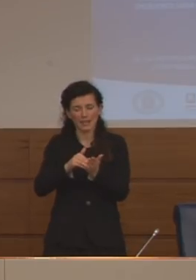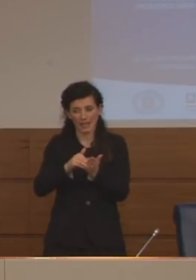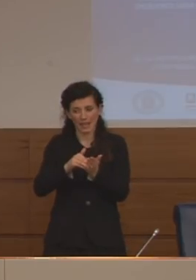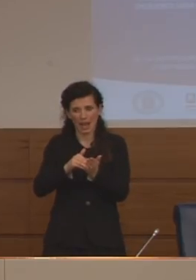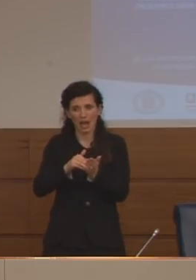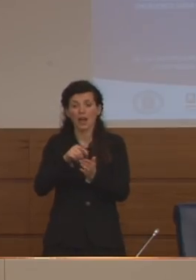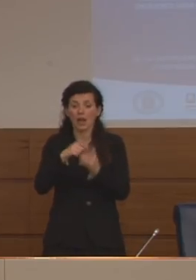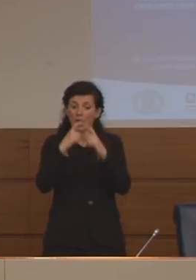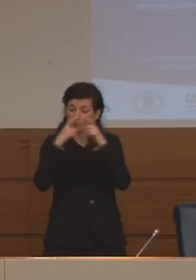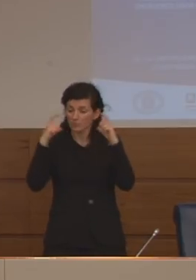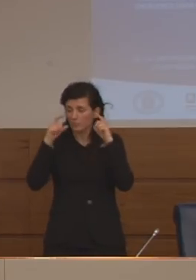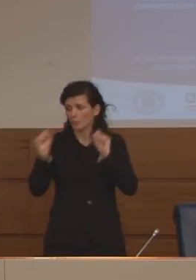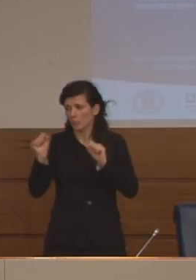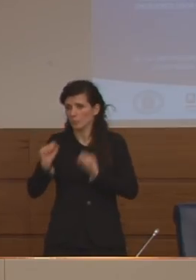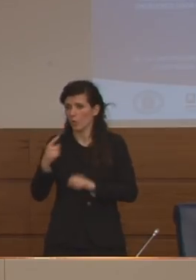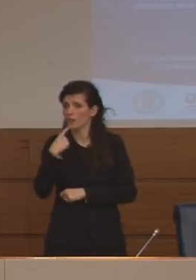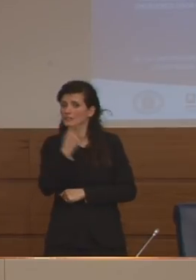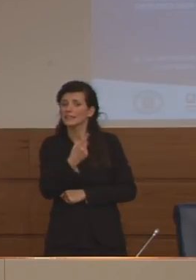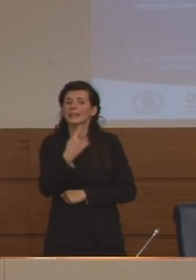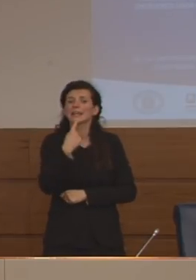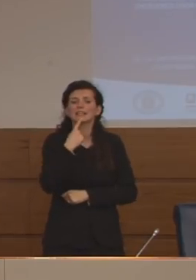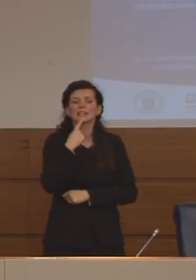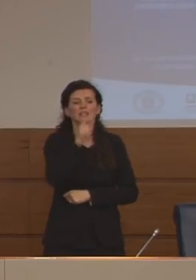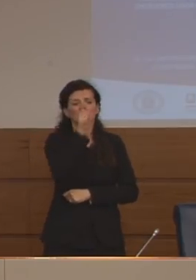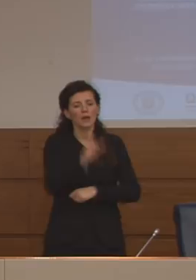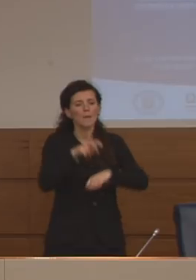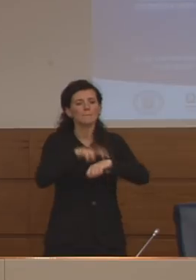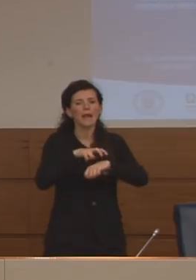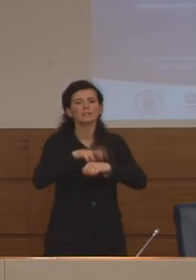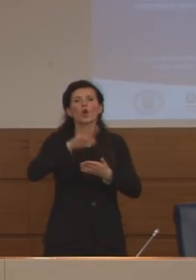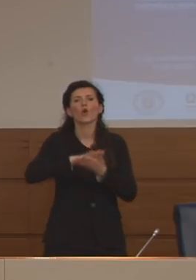solamente a medici convenzionati e non a tutto l'Ordine, a tutti gli iscritti